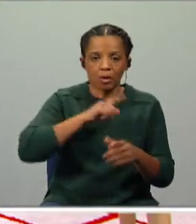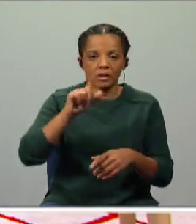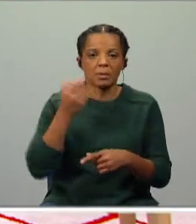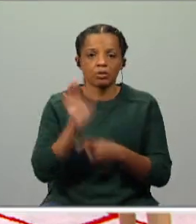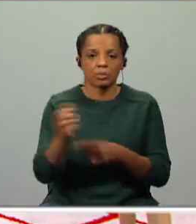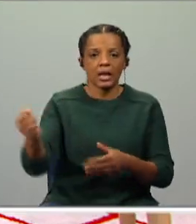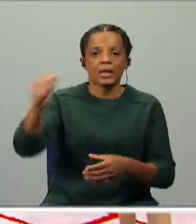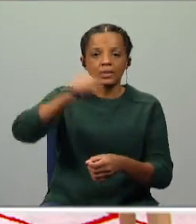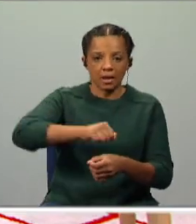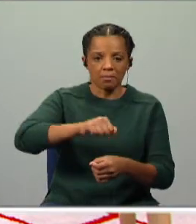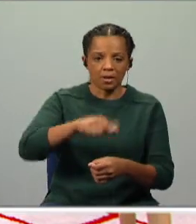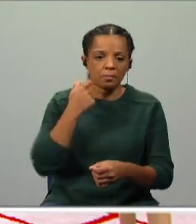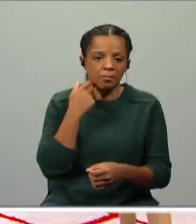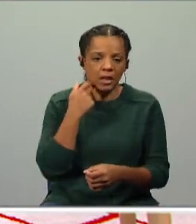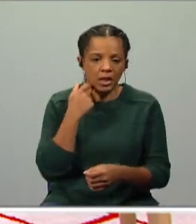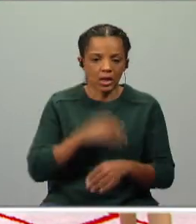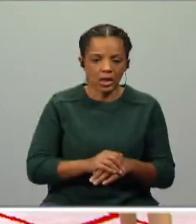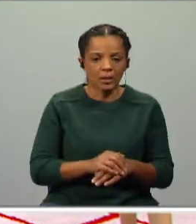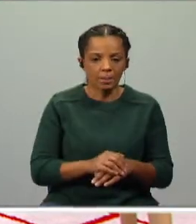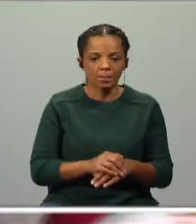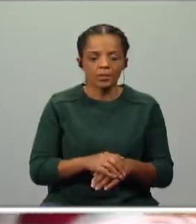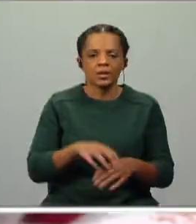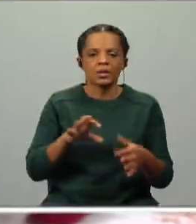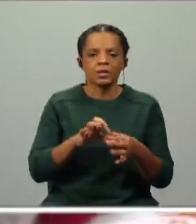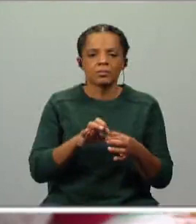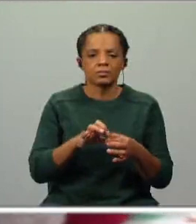por exemplo. Mas esta era pequenina para fazer o círculo à